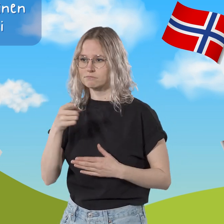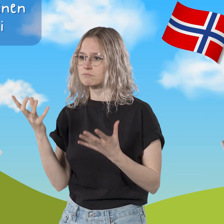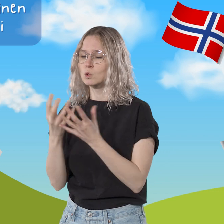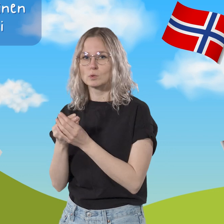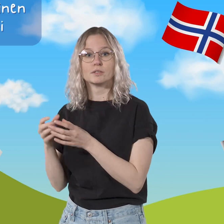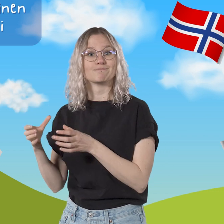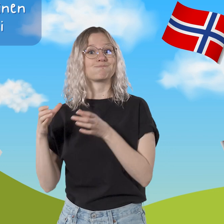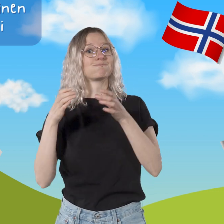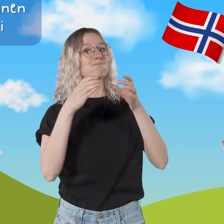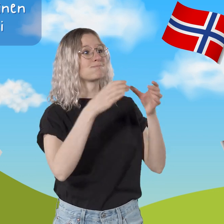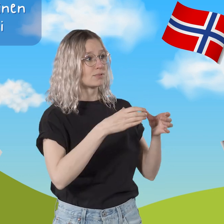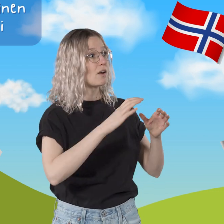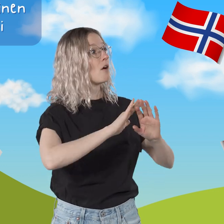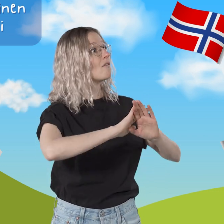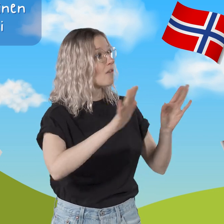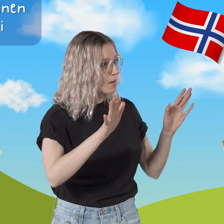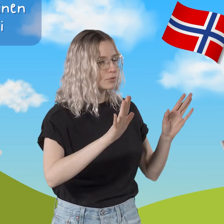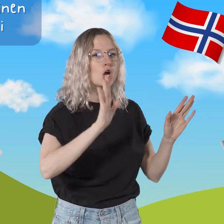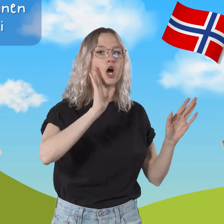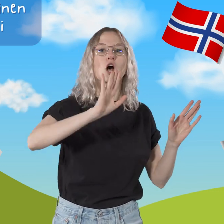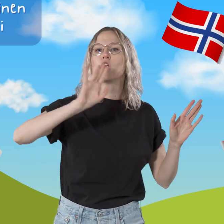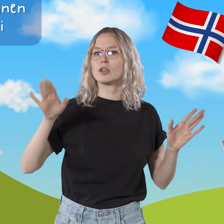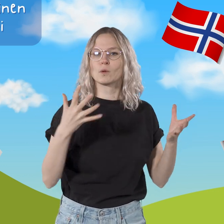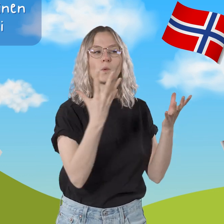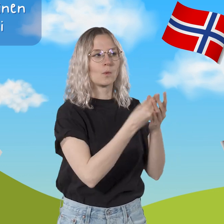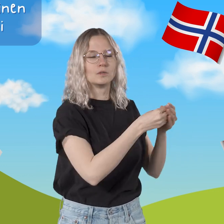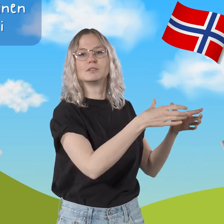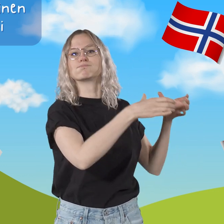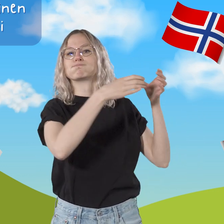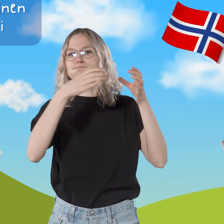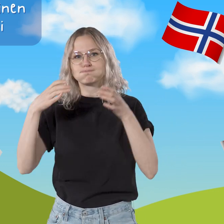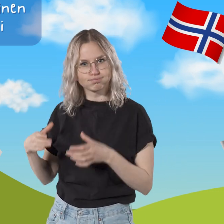Vastuuvetäjä vie leiriläiset perille asti ja tuo heidät takaisin koti-Suomeen.